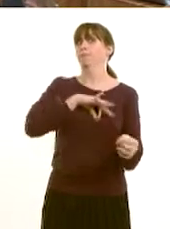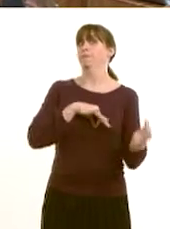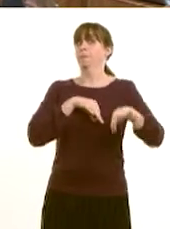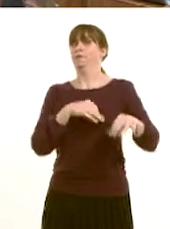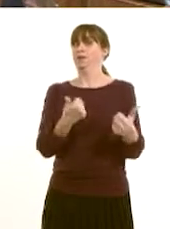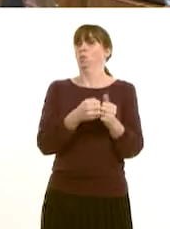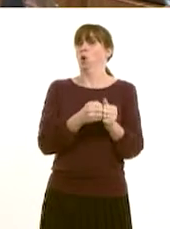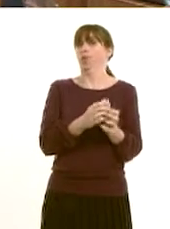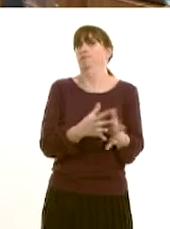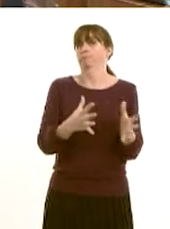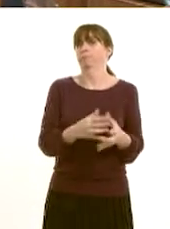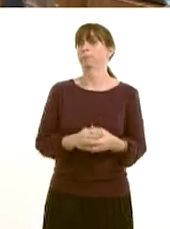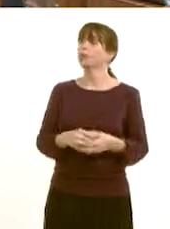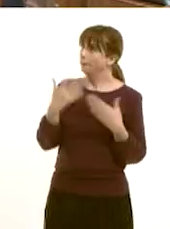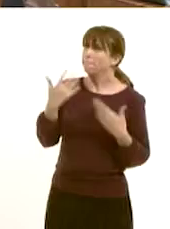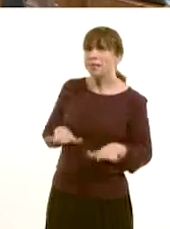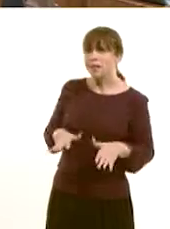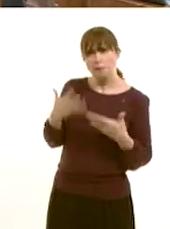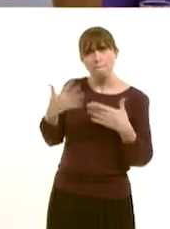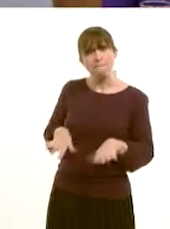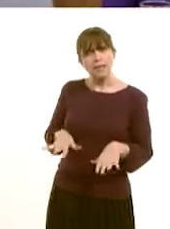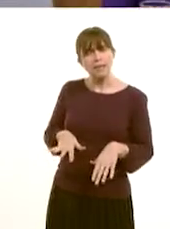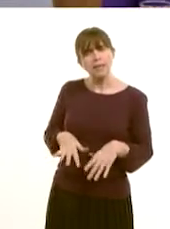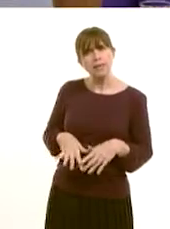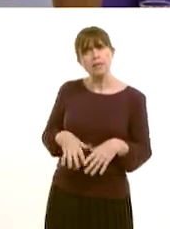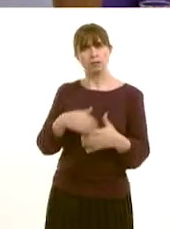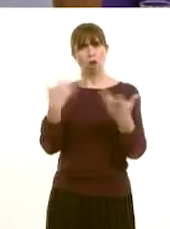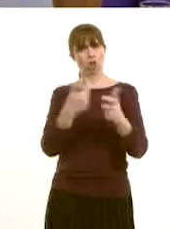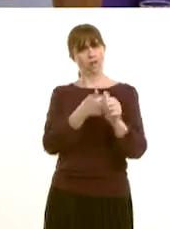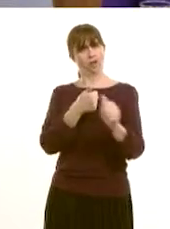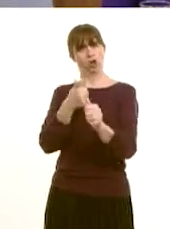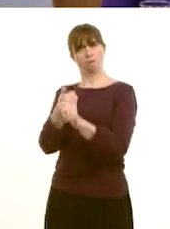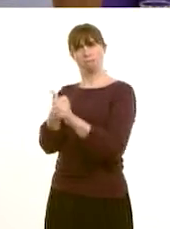Mae yna lot fawr o gwmnÔau nawr yn cael y cyfle i fidio am gytundebau.